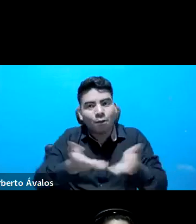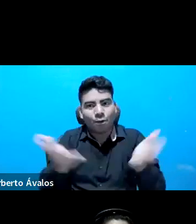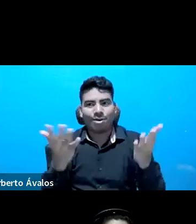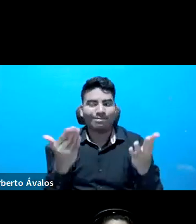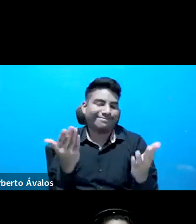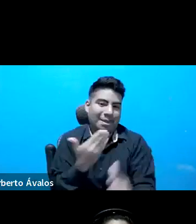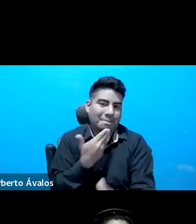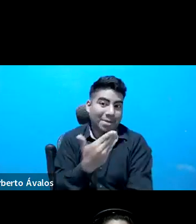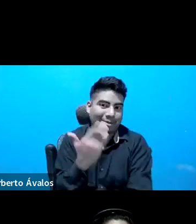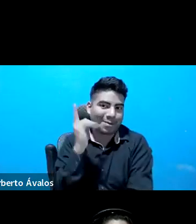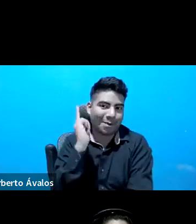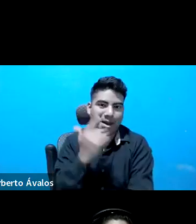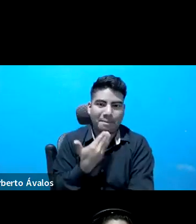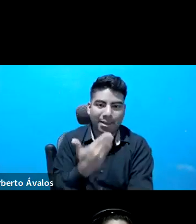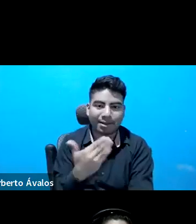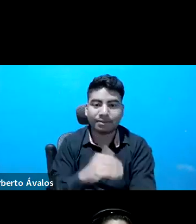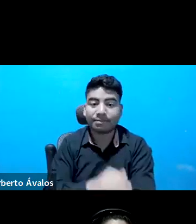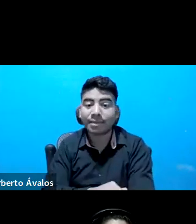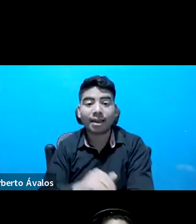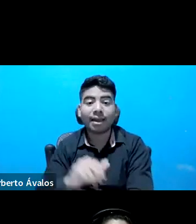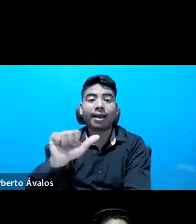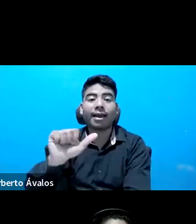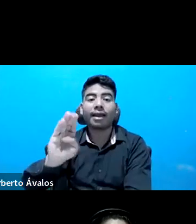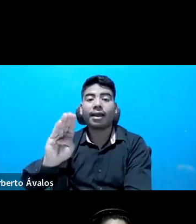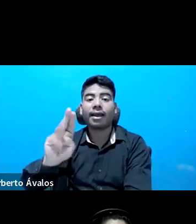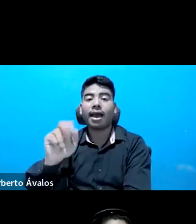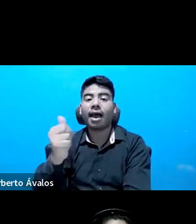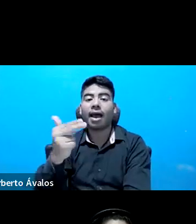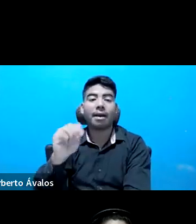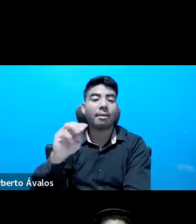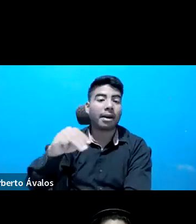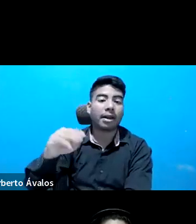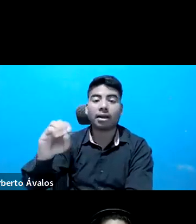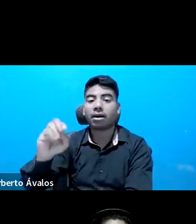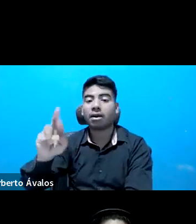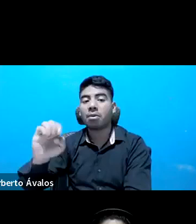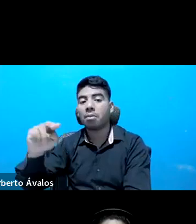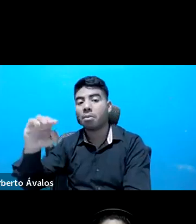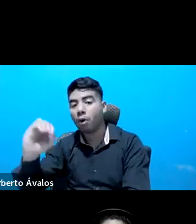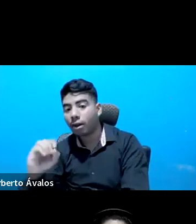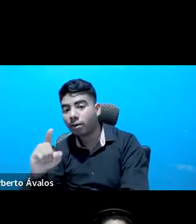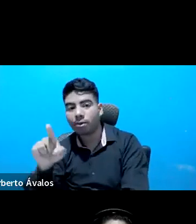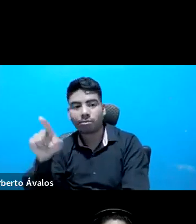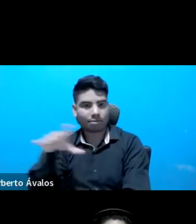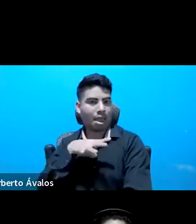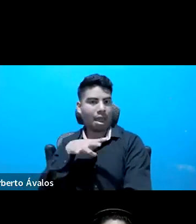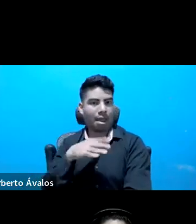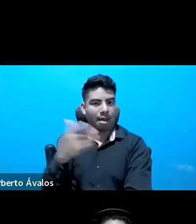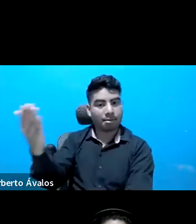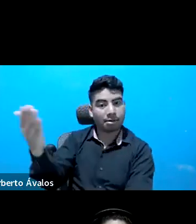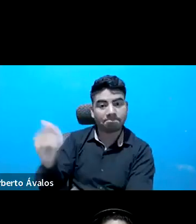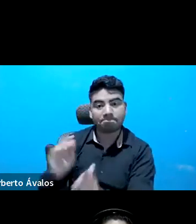Y 6 que sí